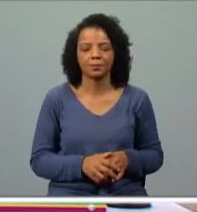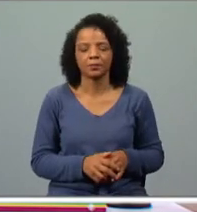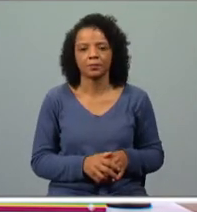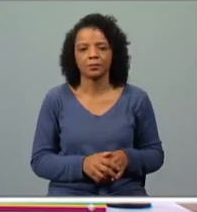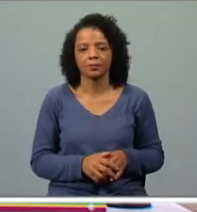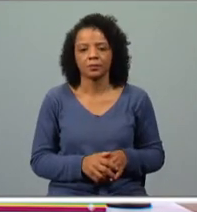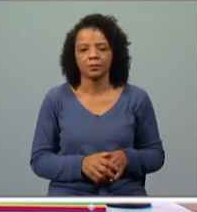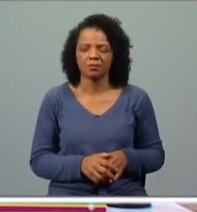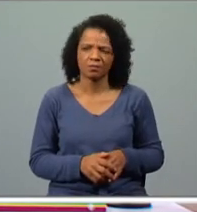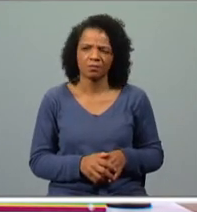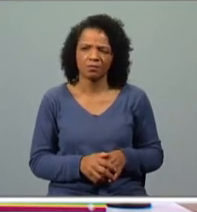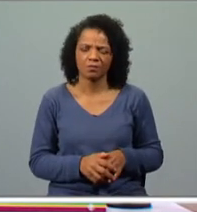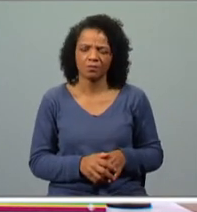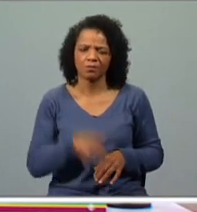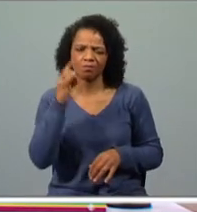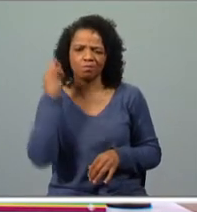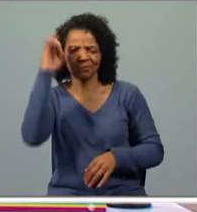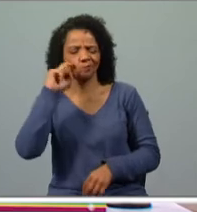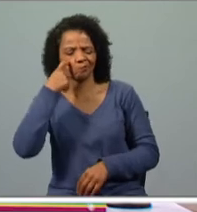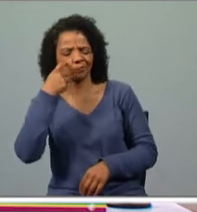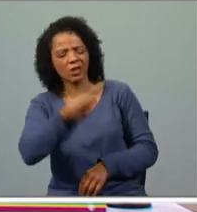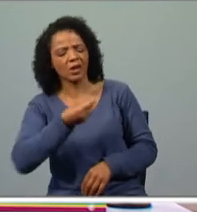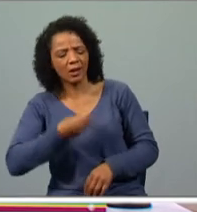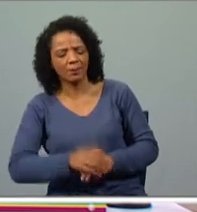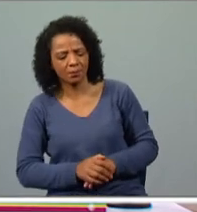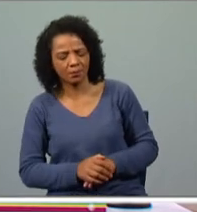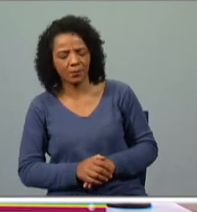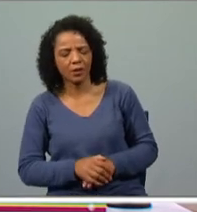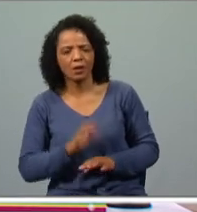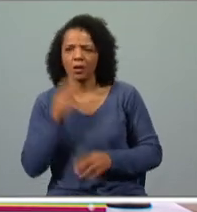e o que lhe foi amasse mais confiar então dá mais isso mas o lixo isso não 什麼是愛更多的信任所以給它更多，但垃圾沒有